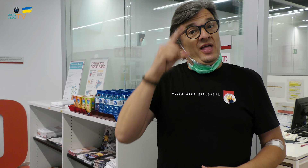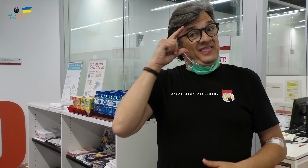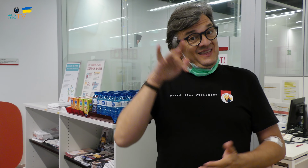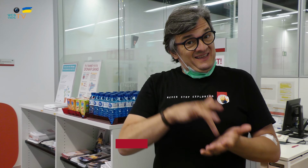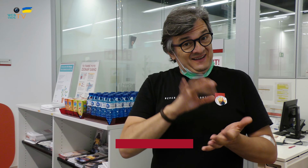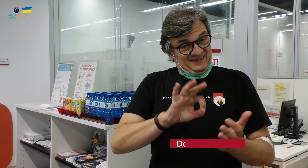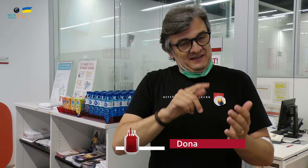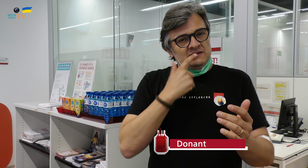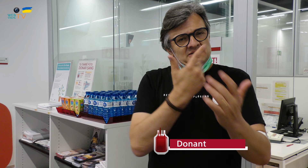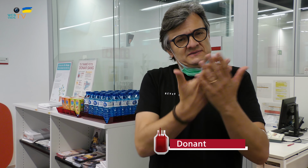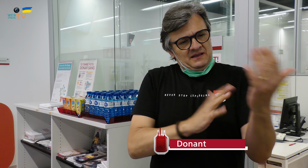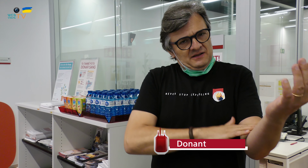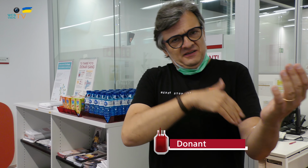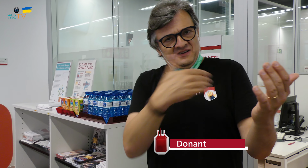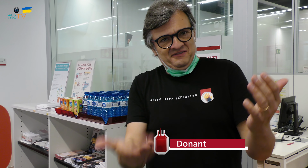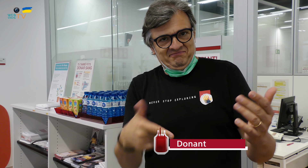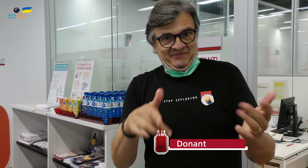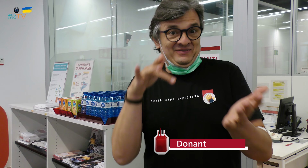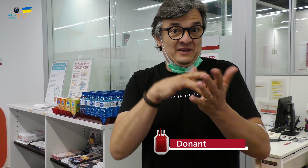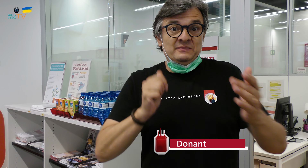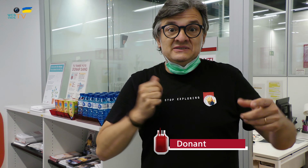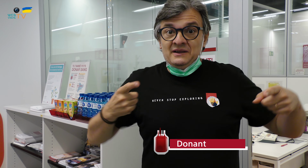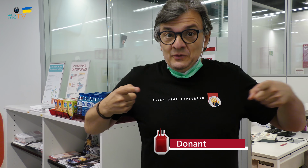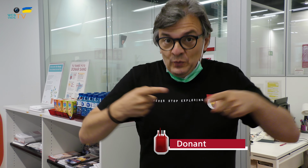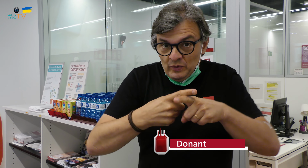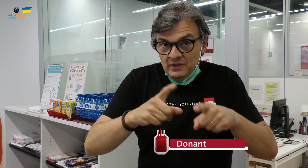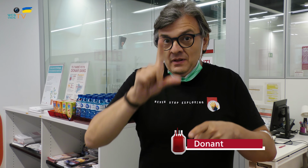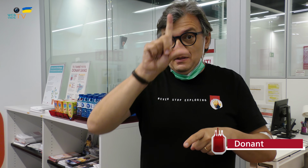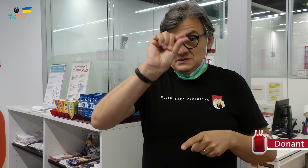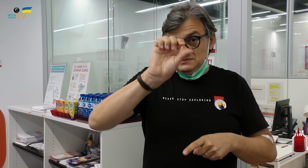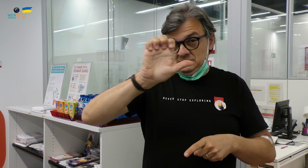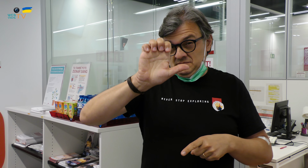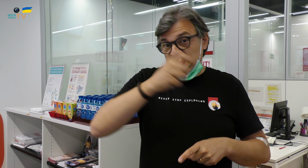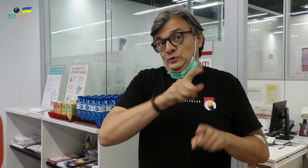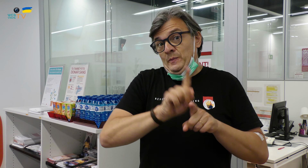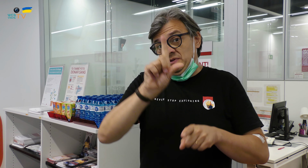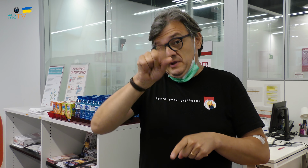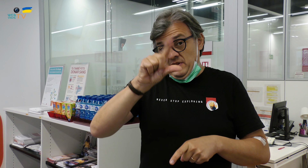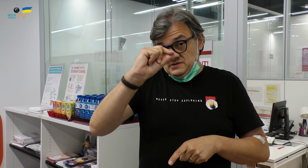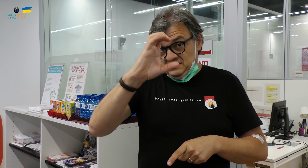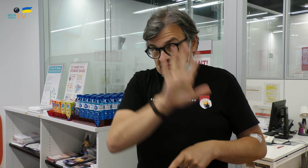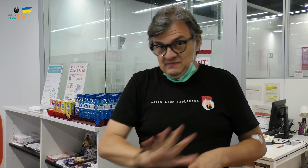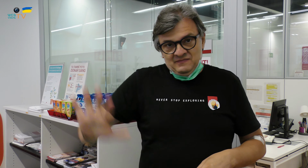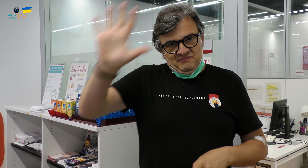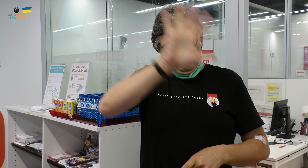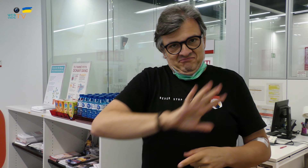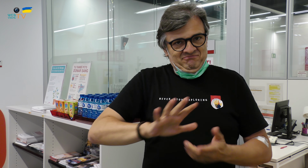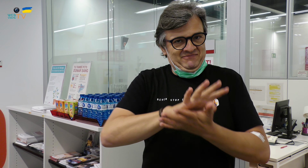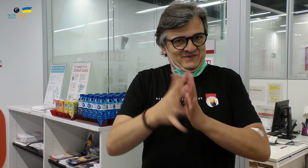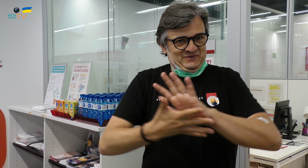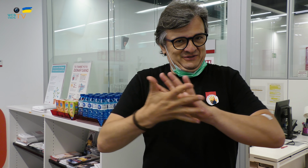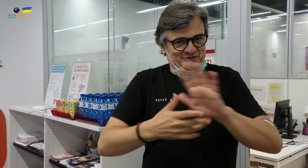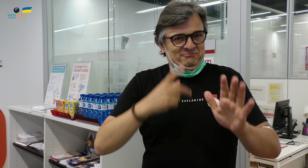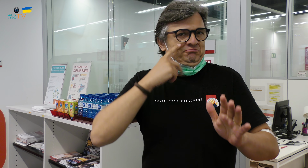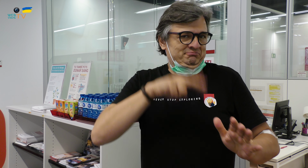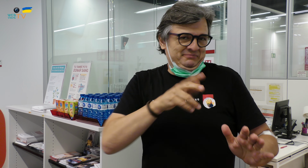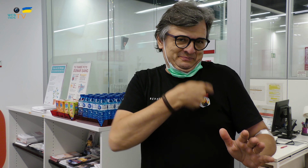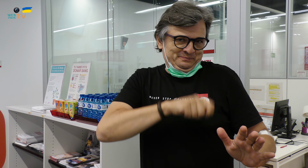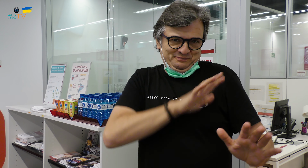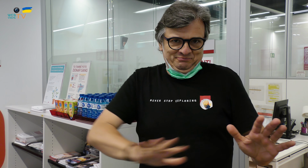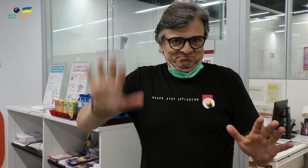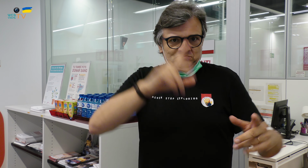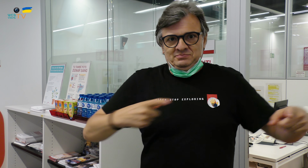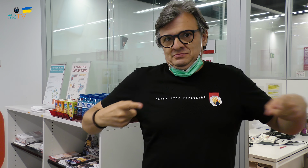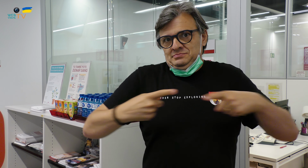Avui és el Dia Mundial del Donant de Sang i també el Dia Nacional de la LSC i la LSE.